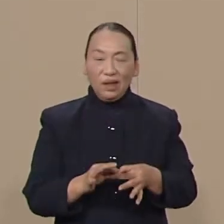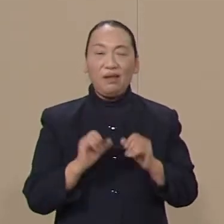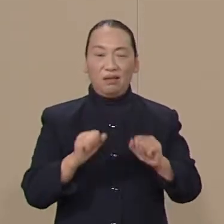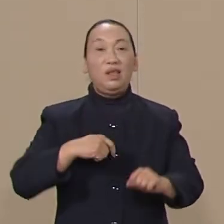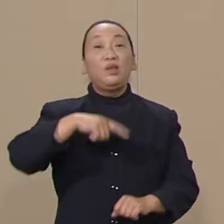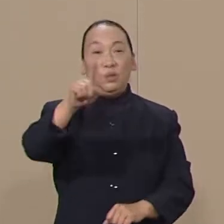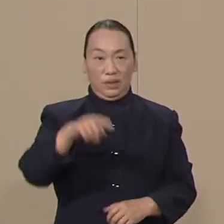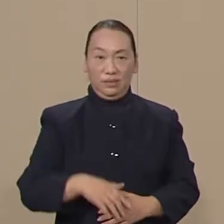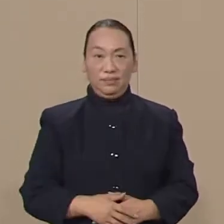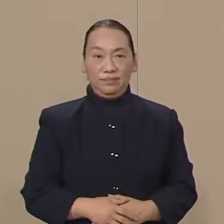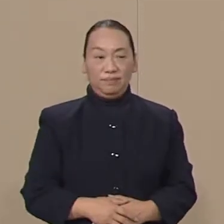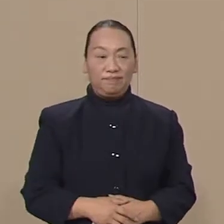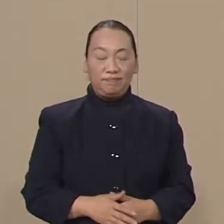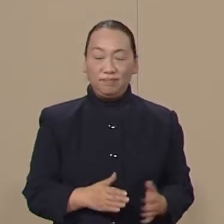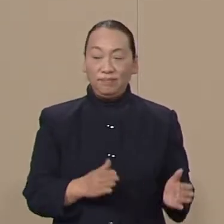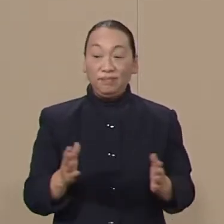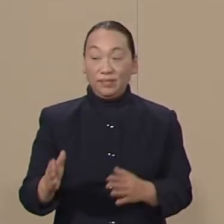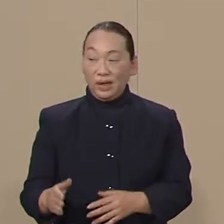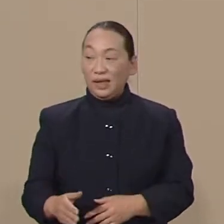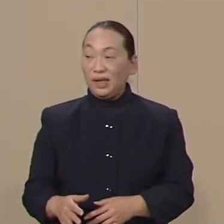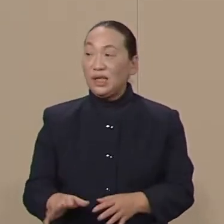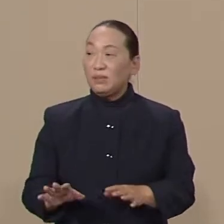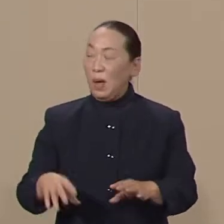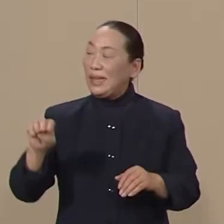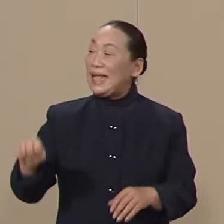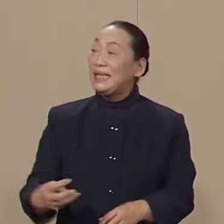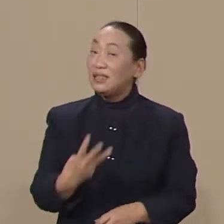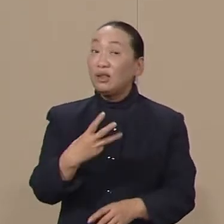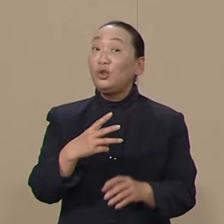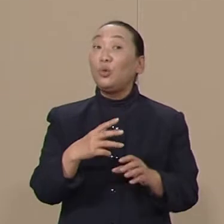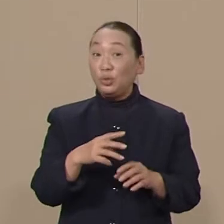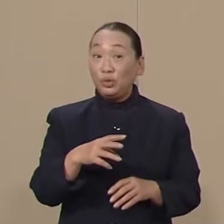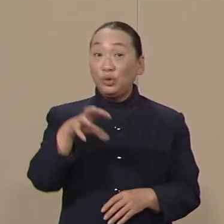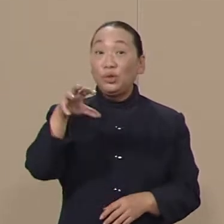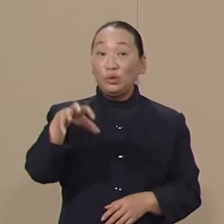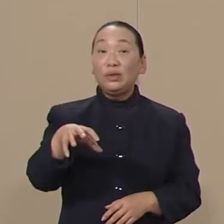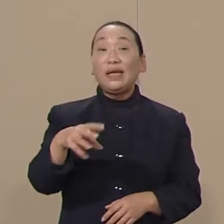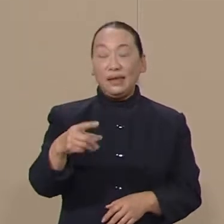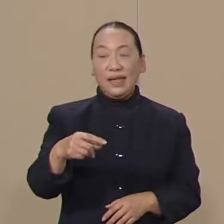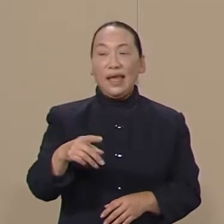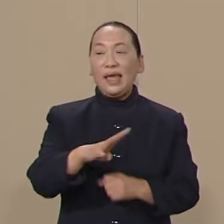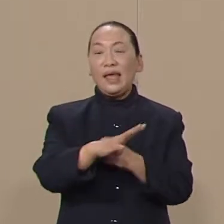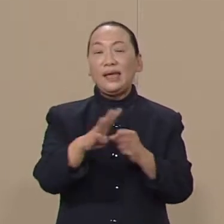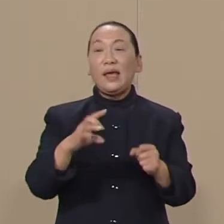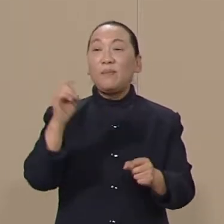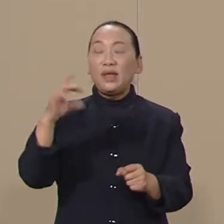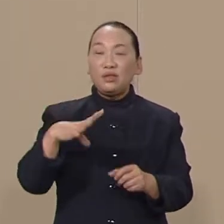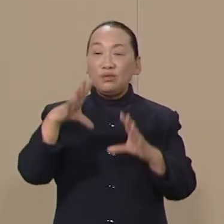いわゆる第３極の中で 脱原発を主張する 人たちの中でもですね